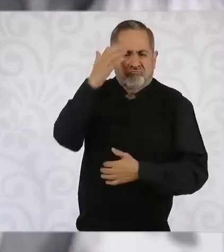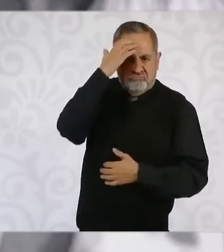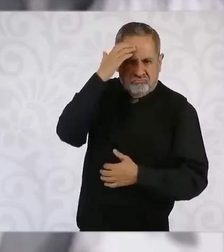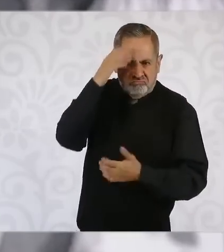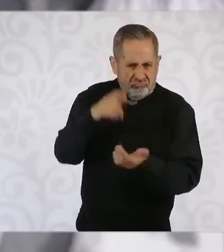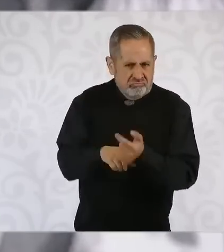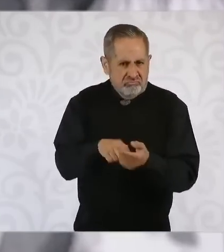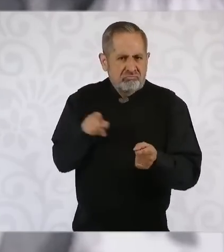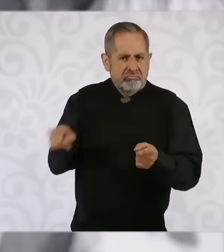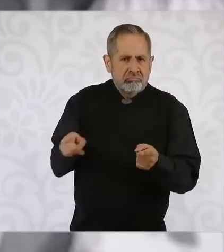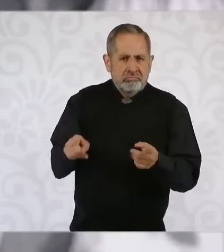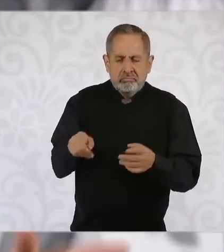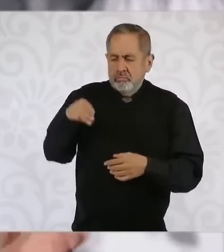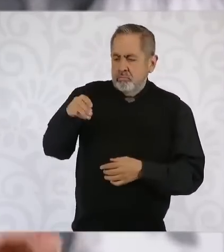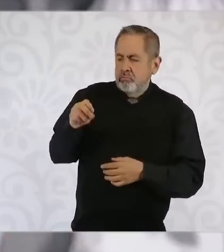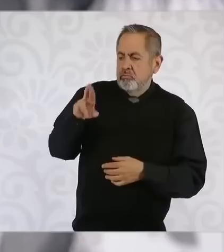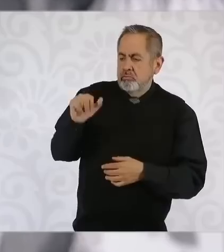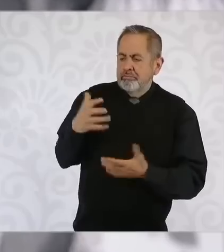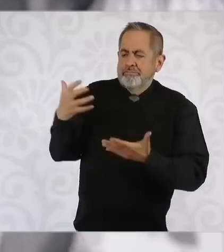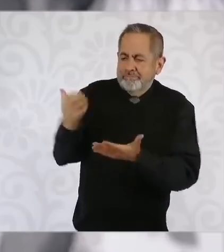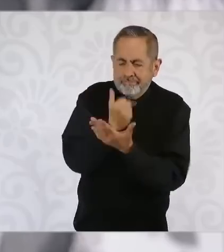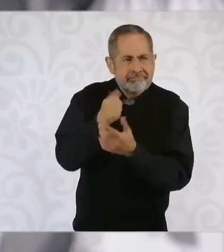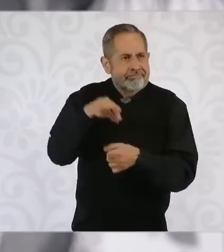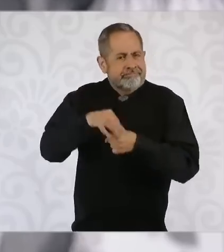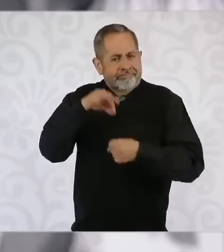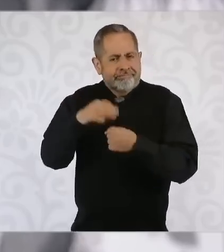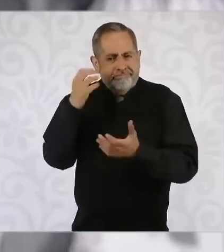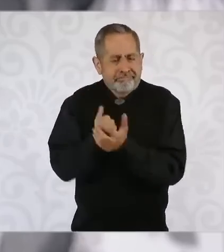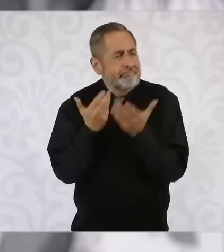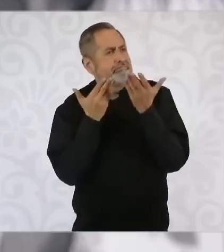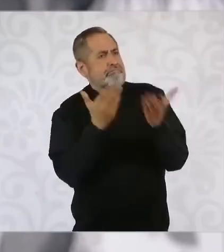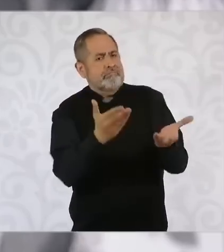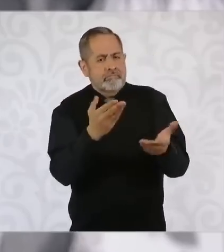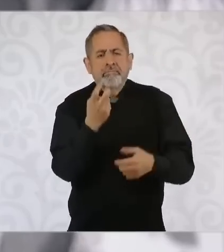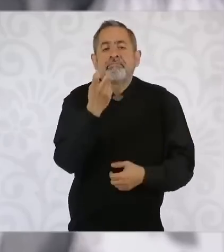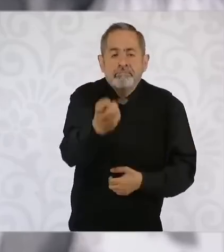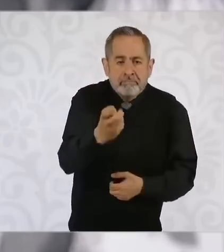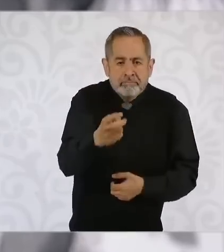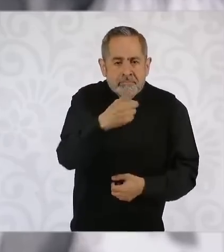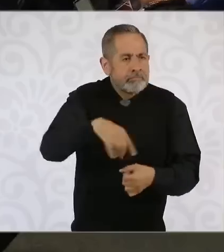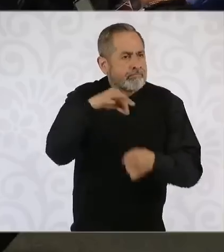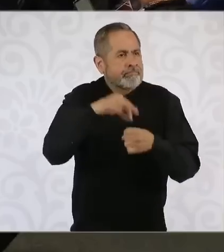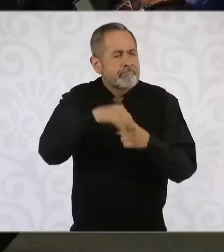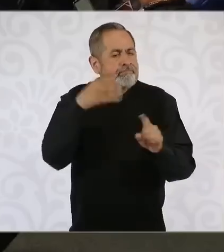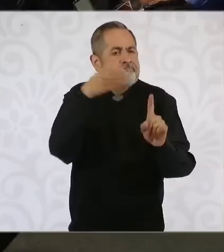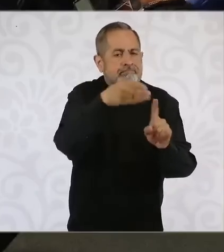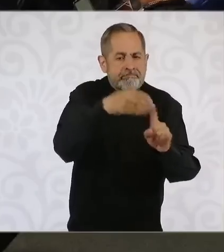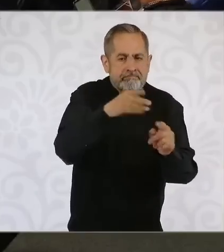en Sonora pues no hubieran tenido el resultado electoral que tuvieron es mero interés sabrá Dios